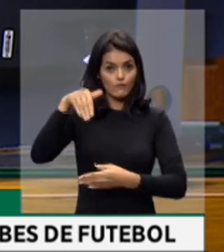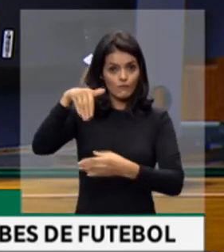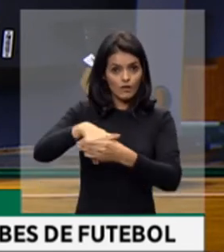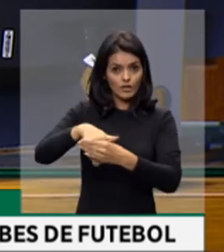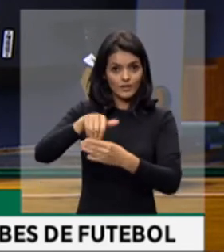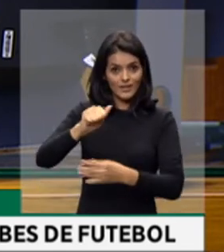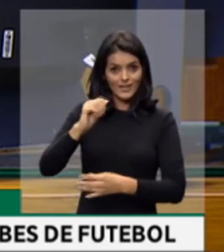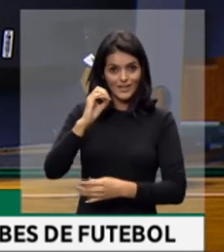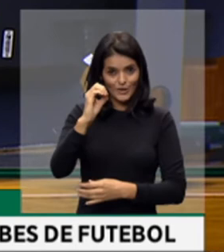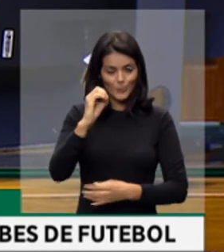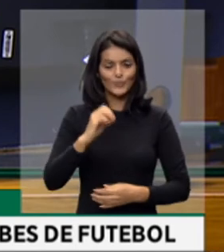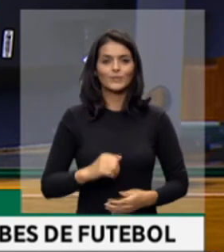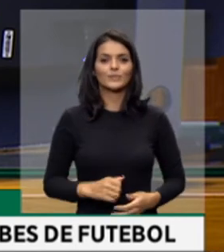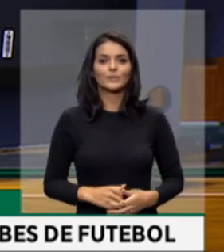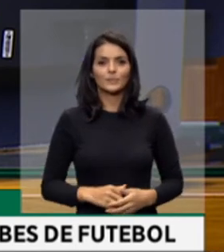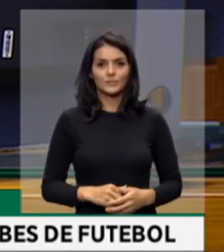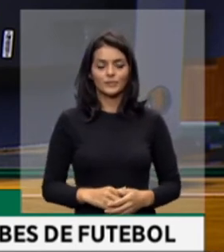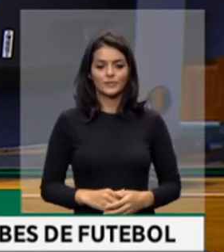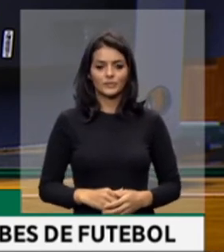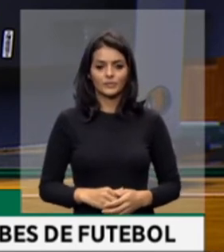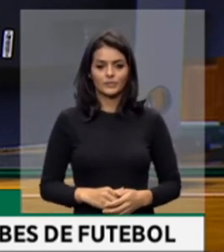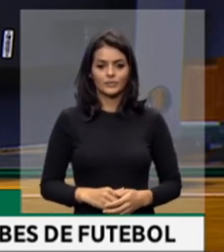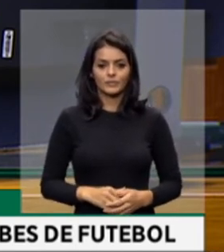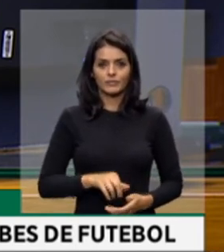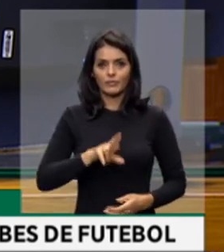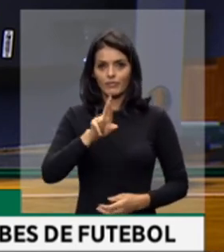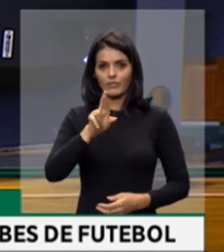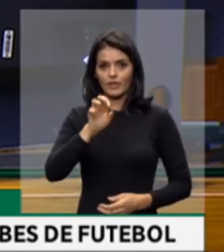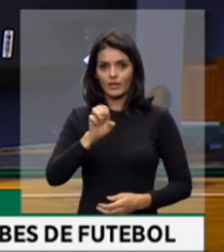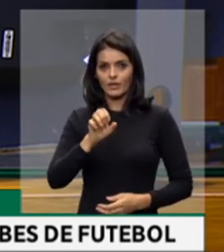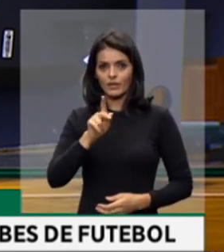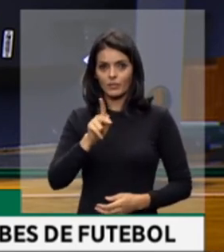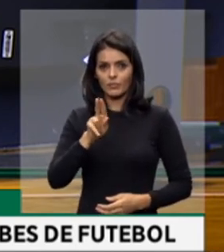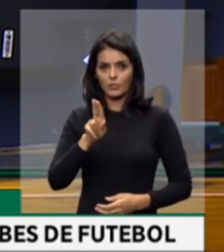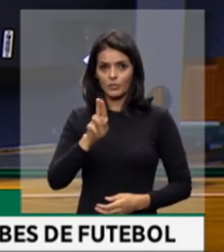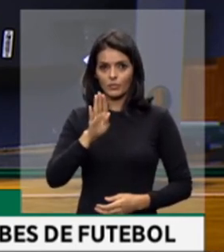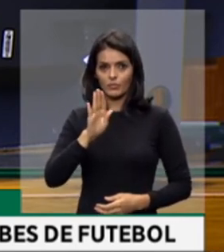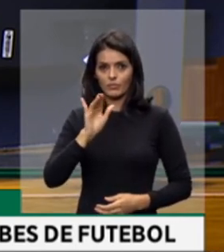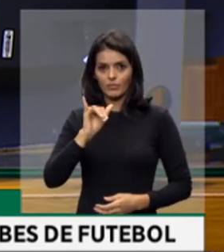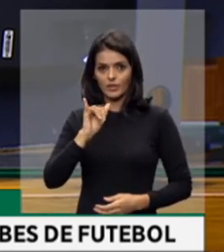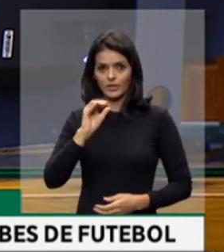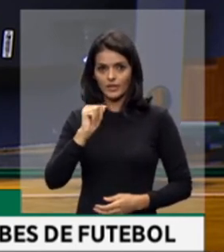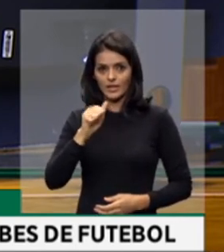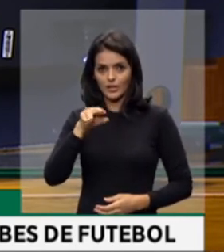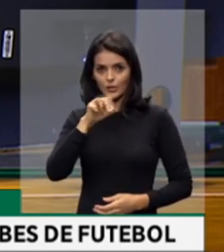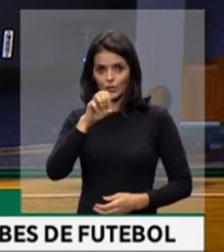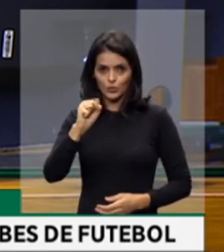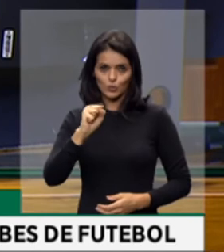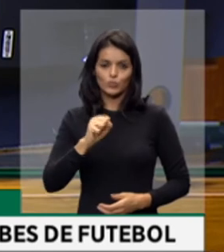PROS, ORIENTA NÃO NOS MESMOS MOLDES DA EMENDA ANTERIOR. [DEPUTADO]: PRESIDENTE, PP NÃO.